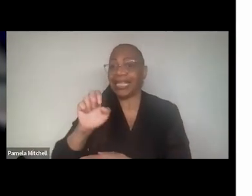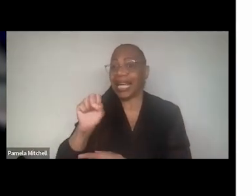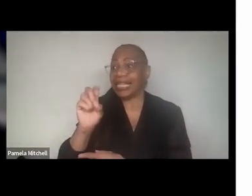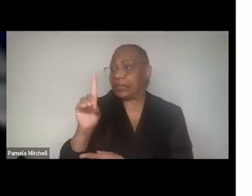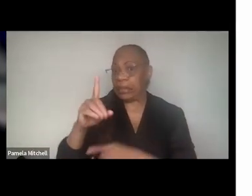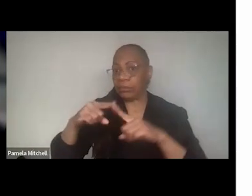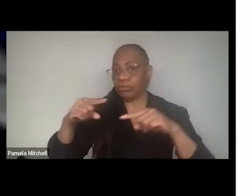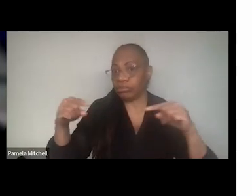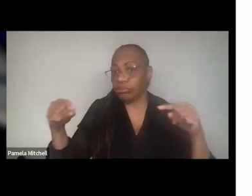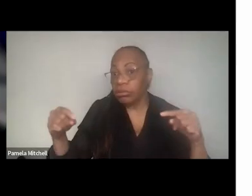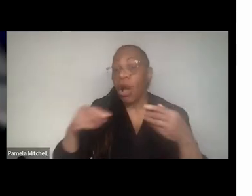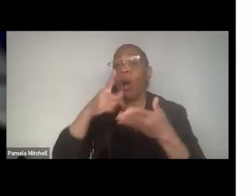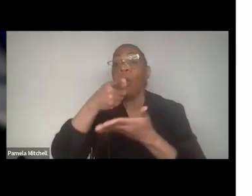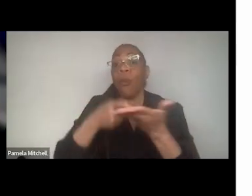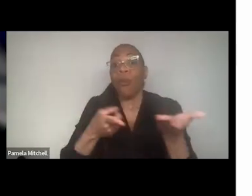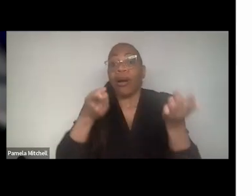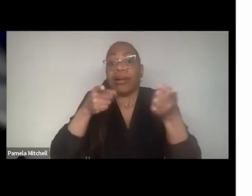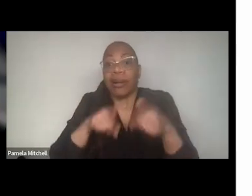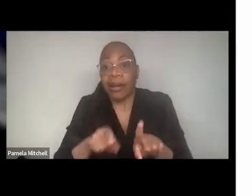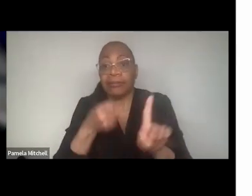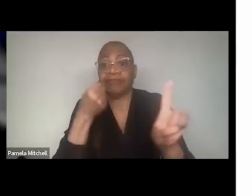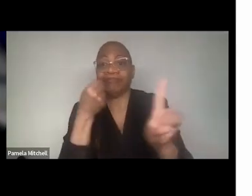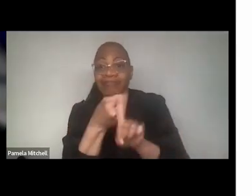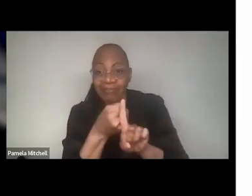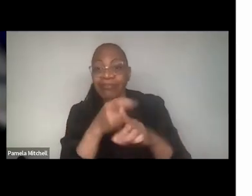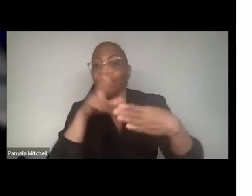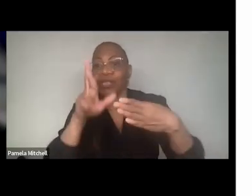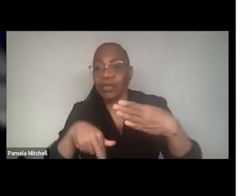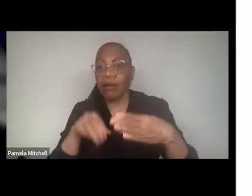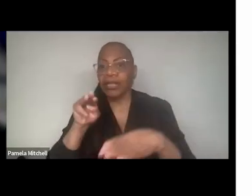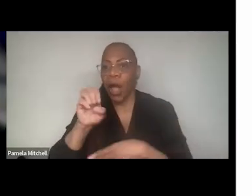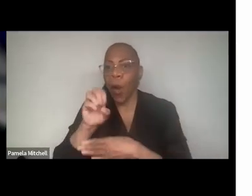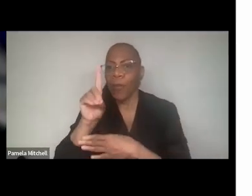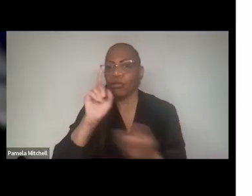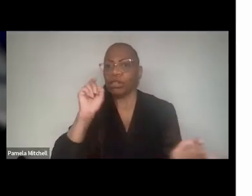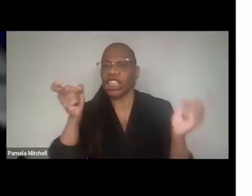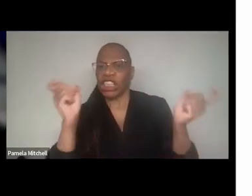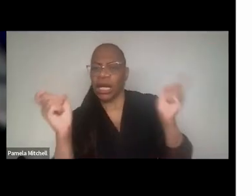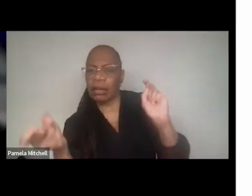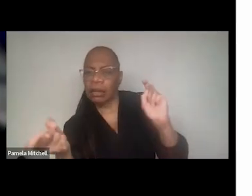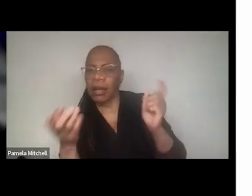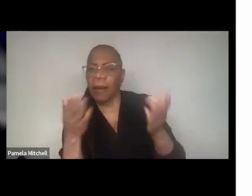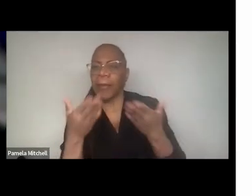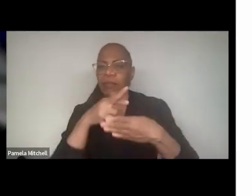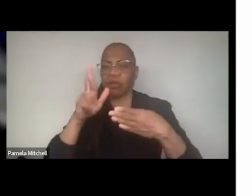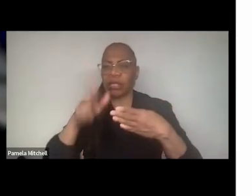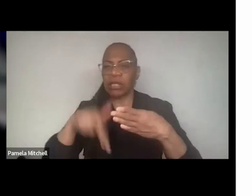Eso resulta en cambios de humor, eso resulta en problemas de ira, eso resulta en una depresión profunda,